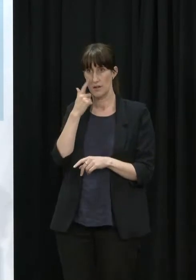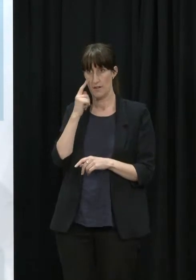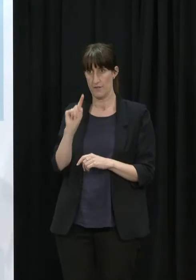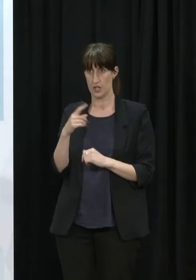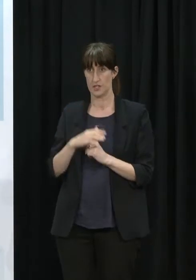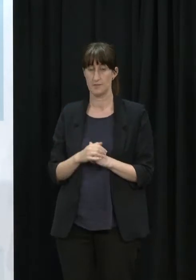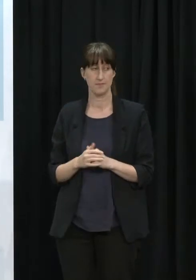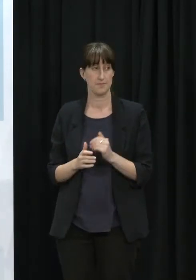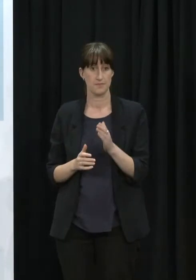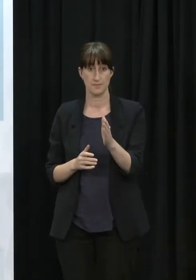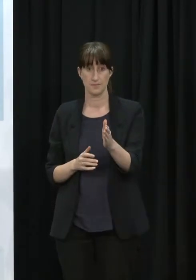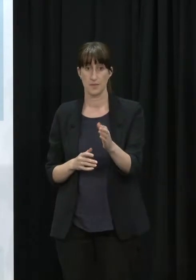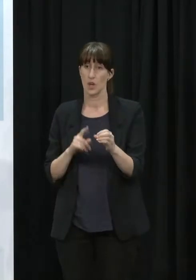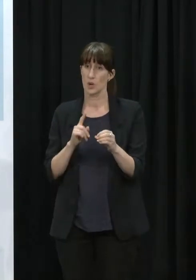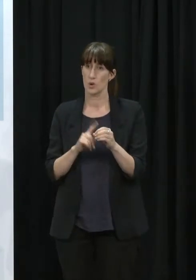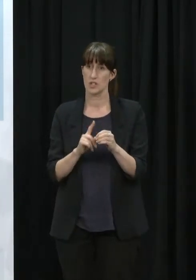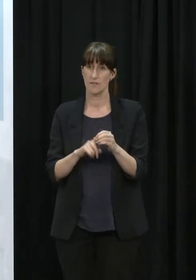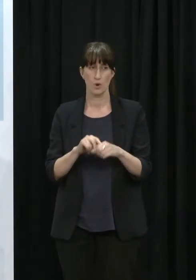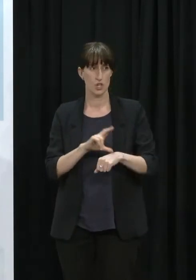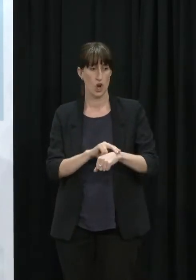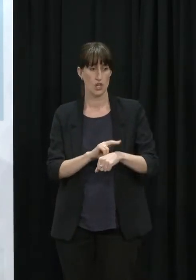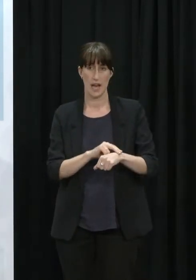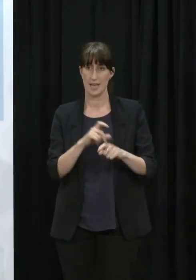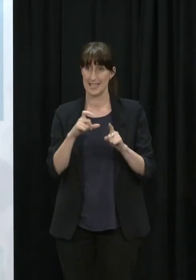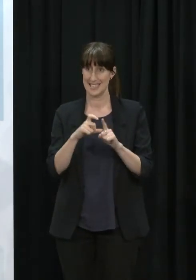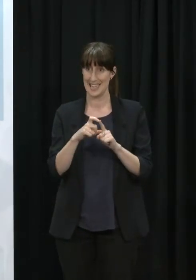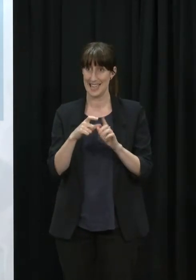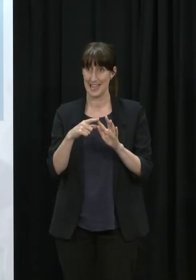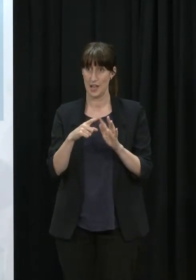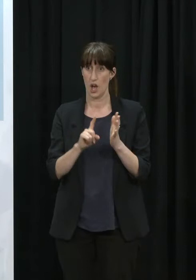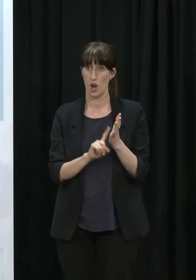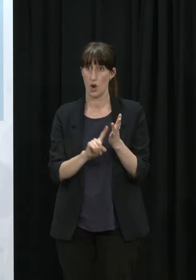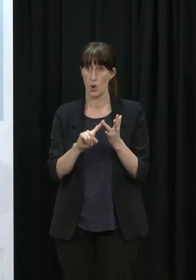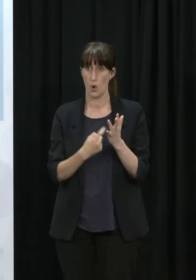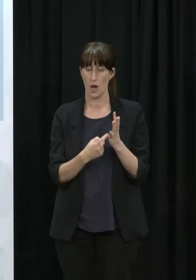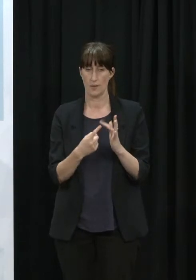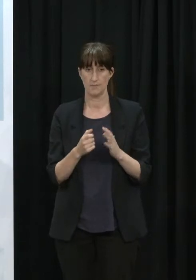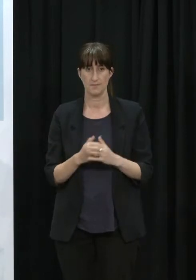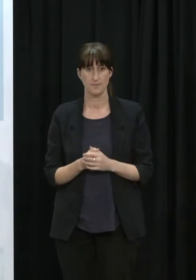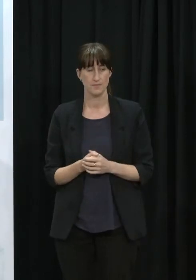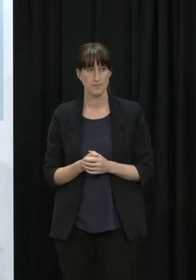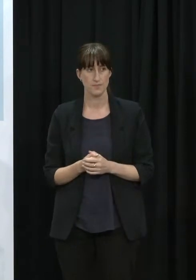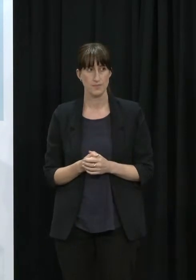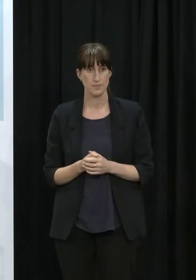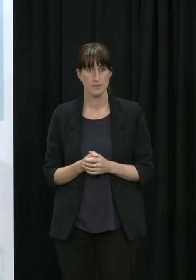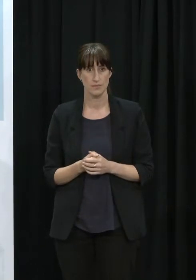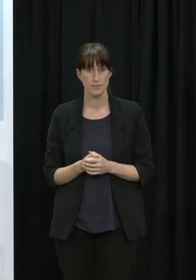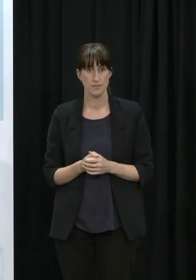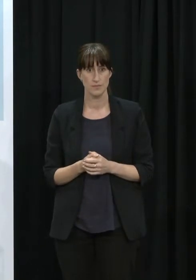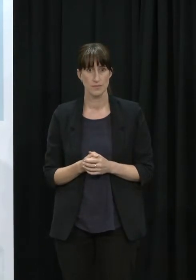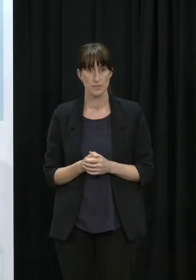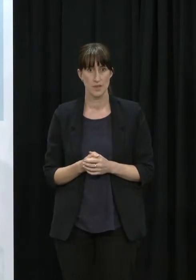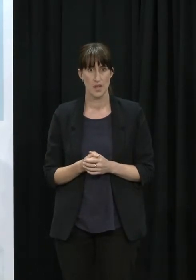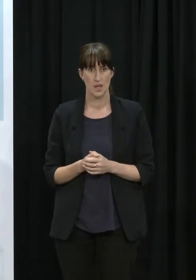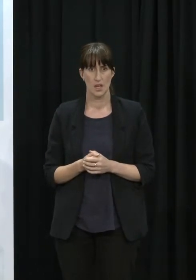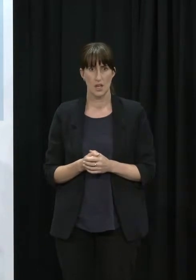kite tatou i te ahua o nga